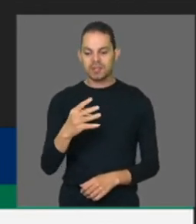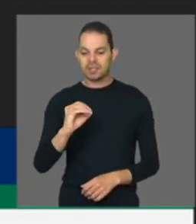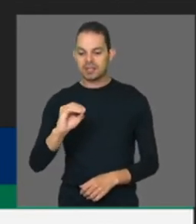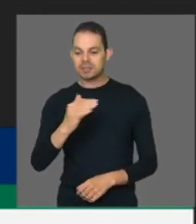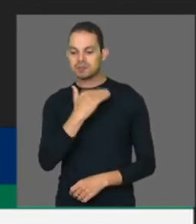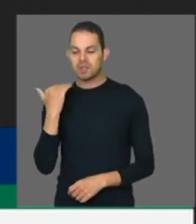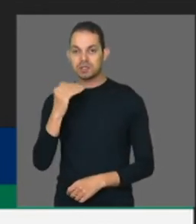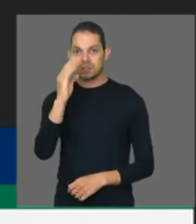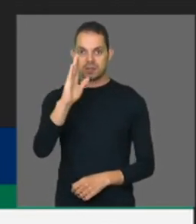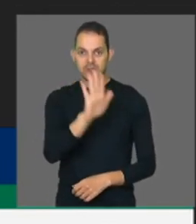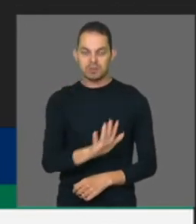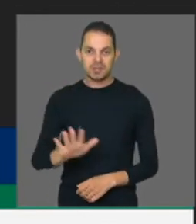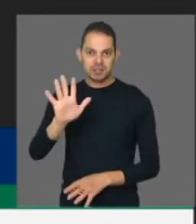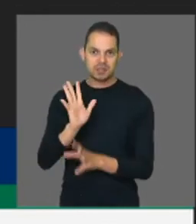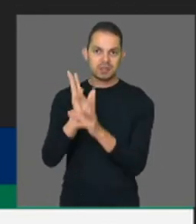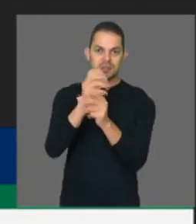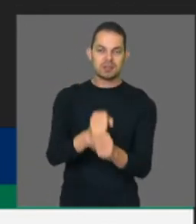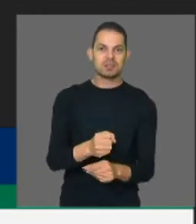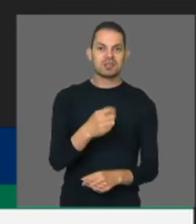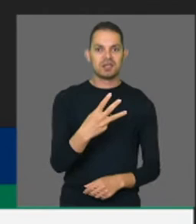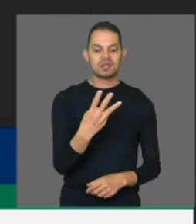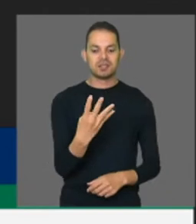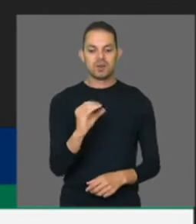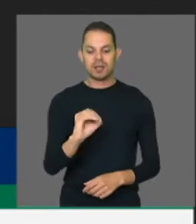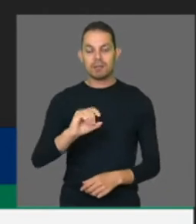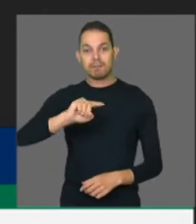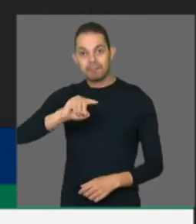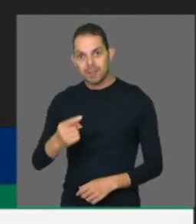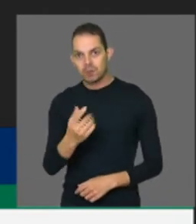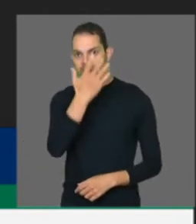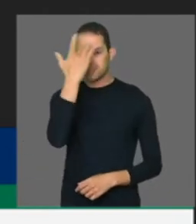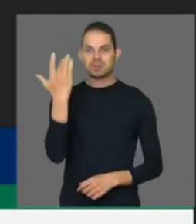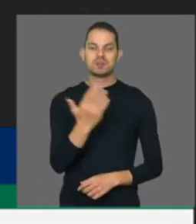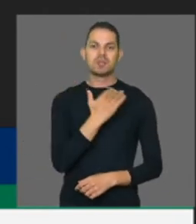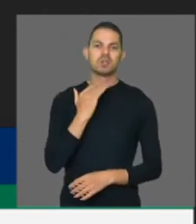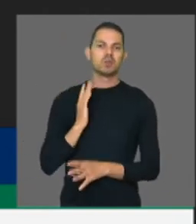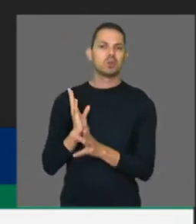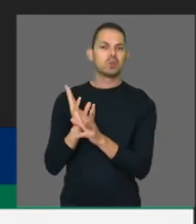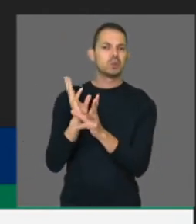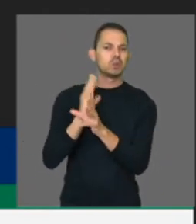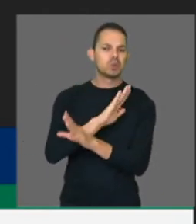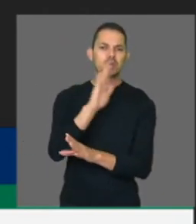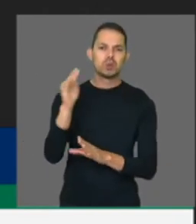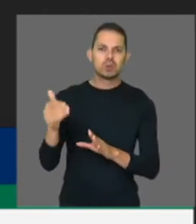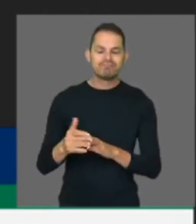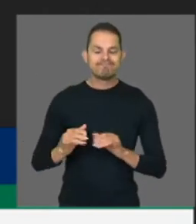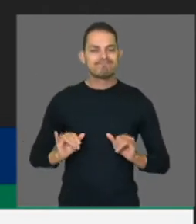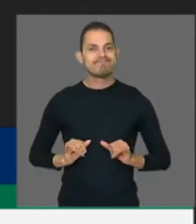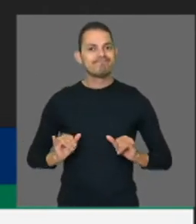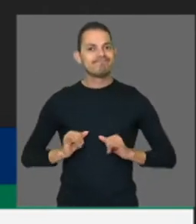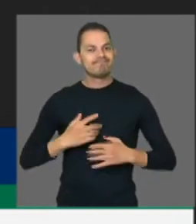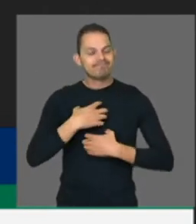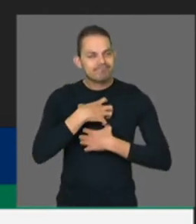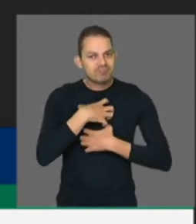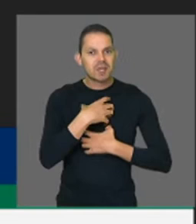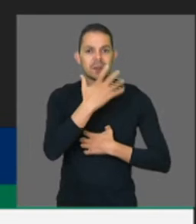COVID-19. NO BRASIL CHEGAMOS AÍ PERTO DOS 340 MIL ÓBITOS. E TUDO ISSO NOS DÓI MUITO, SR. PRESIDENTE. PRINCIPALMENTE PARA QUEM JÁ PERDEU ENTES QUERIDOS, FAMILIARES, AMIGOS,